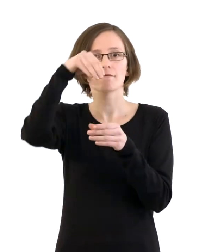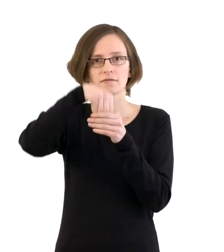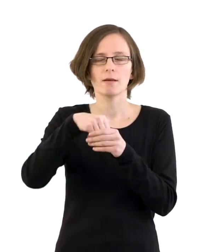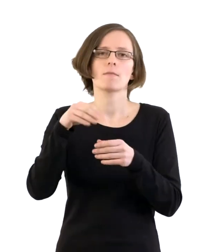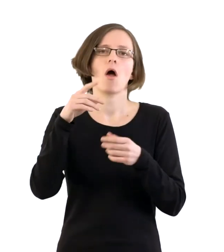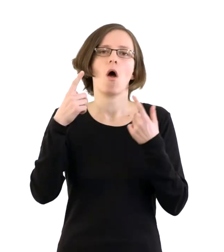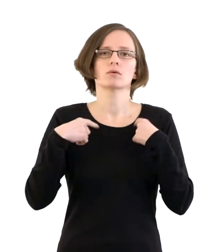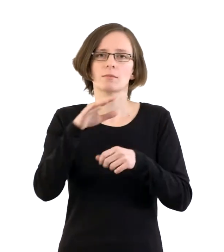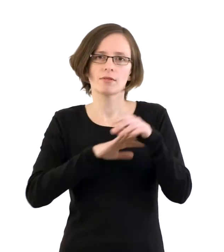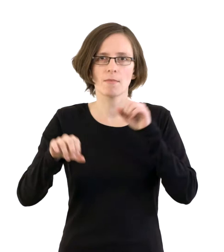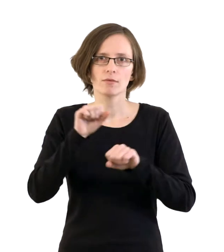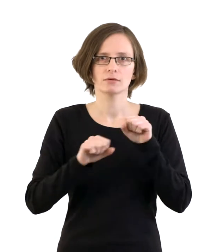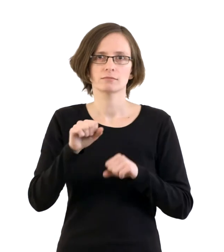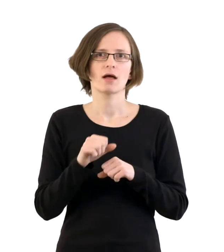w tym osób niepełnosprawnych.